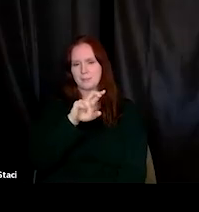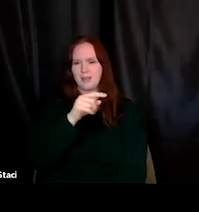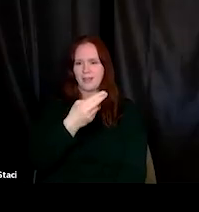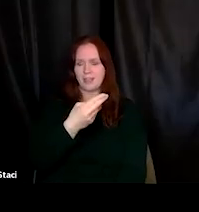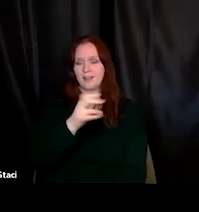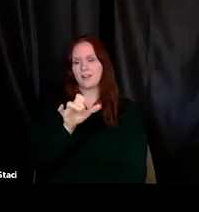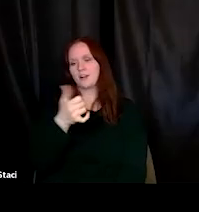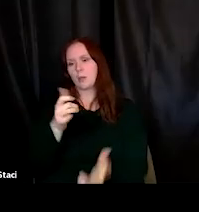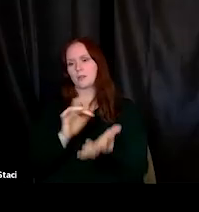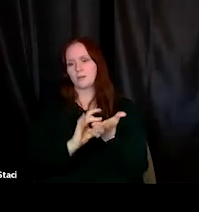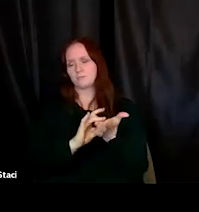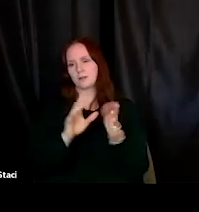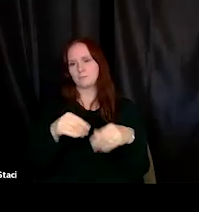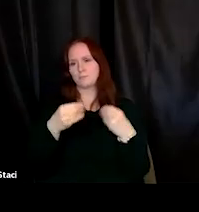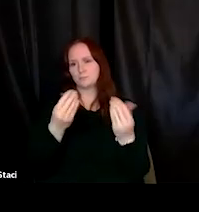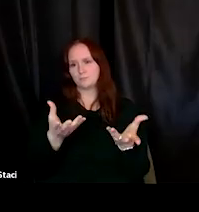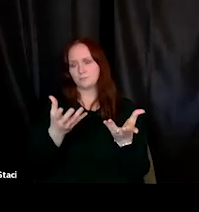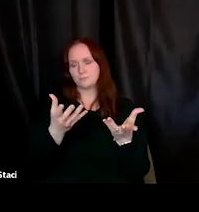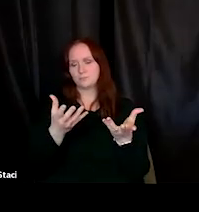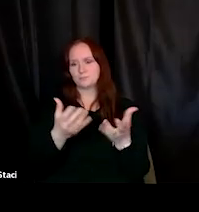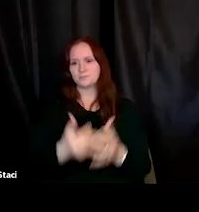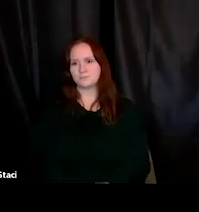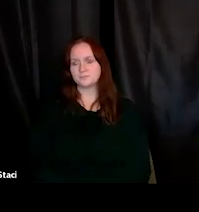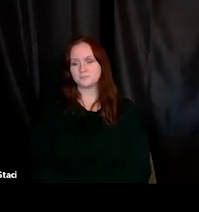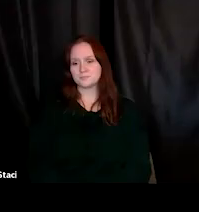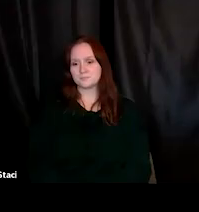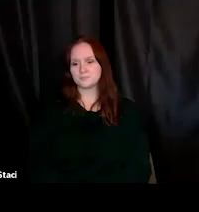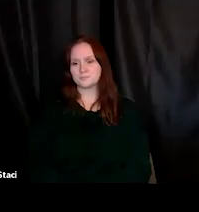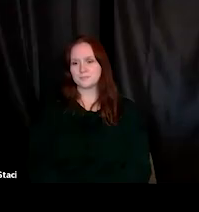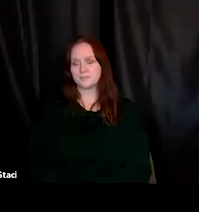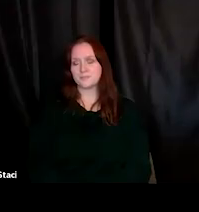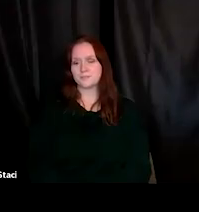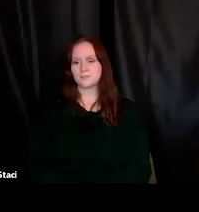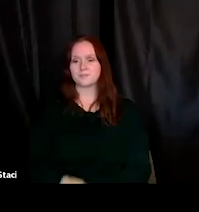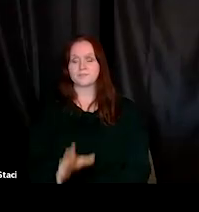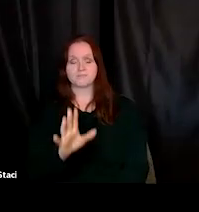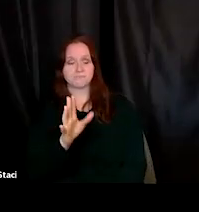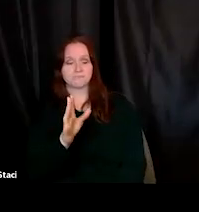trabajaremos con ustedes. Y a veces no podemos encontrar al cliente por un tiempo.